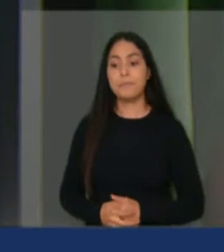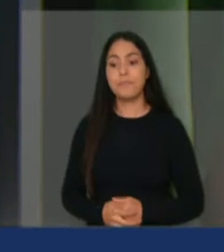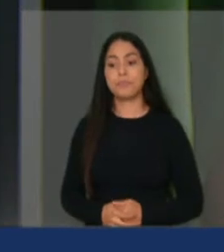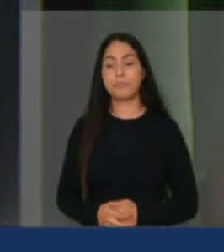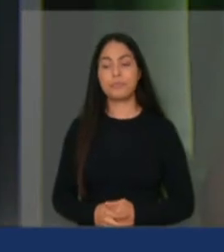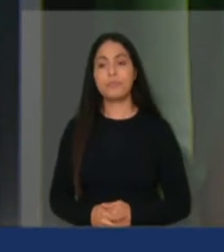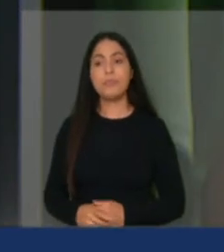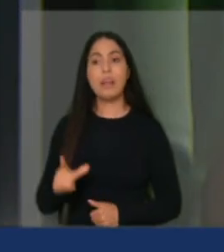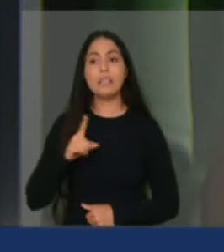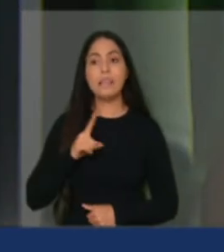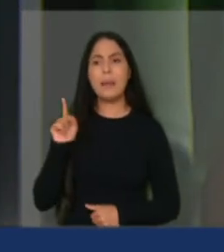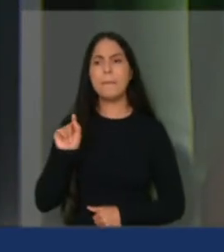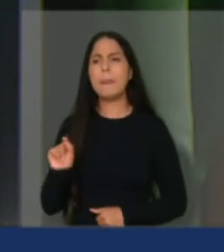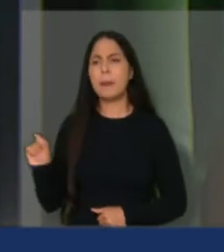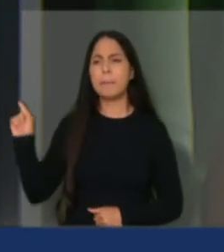É CONTRA, DIVERSOS COLEGAS DEPUTADOS, E HOJE, É UMA